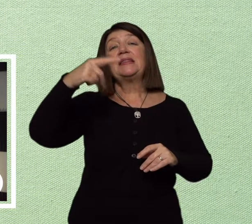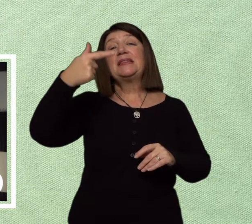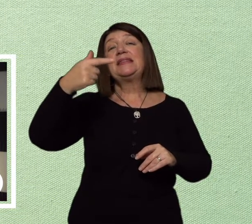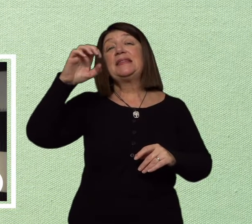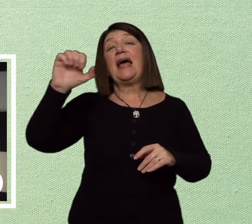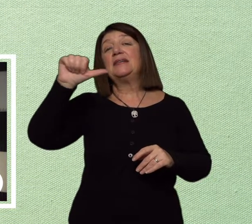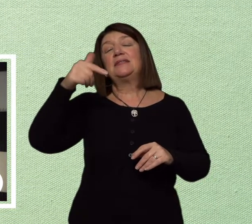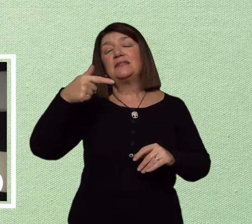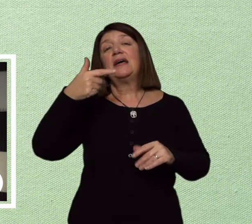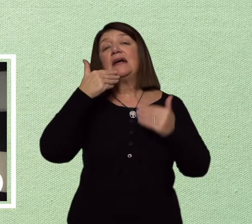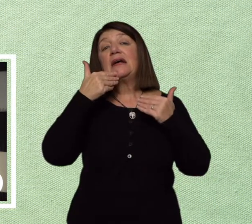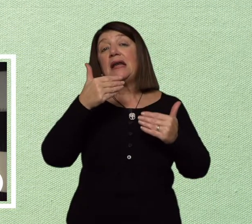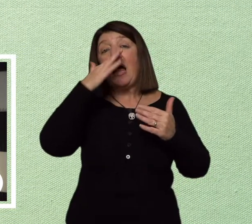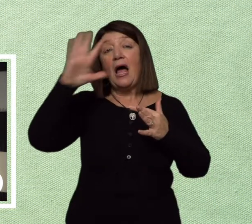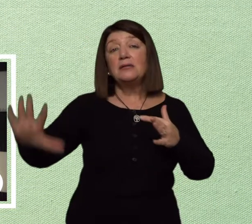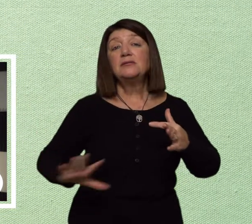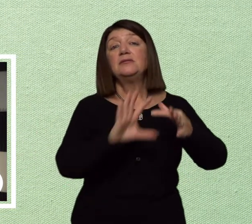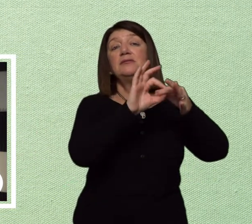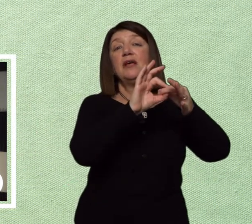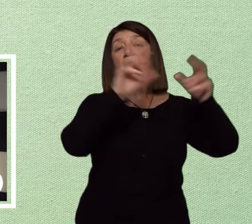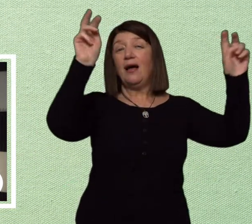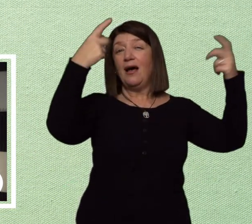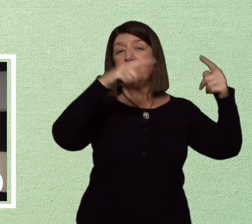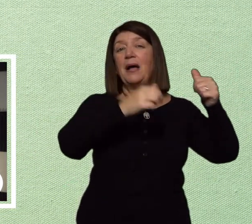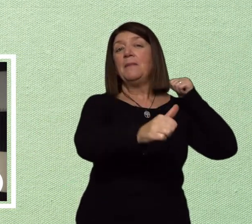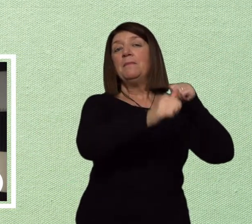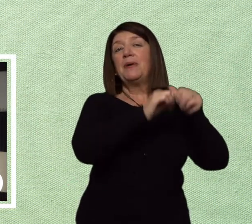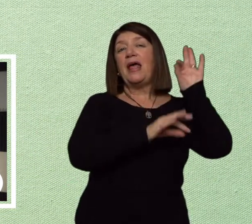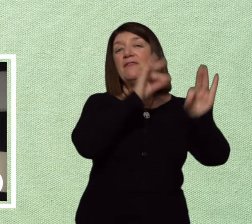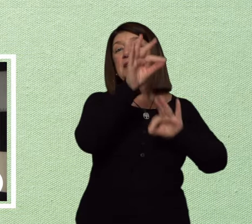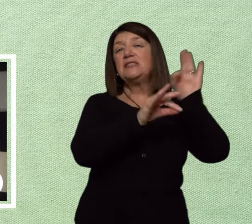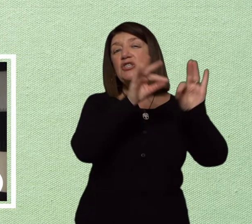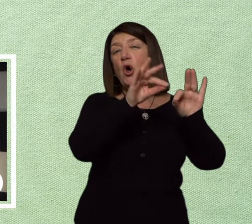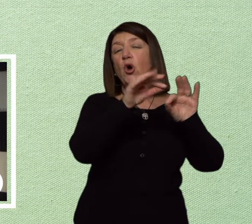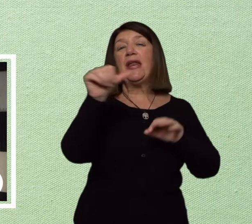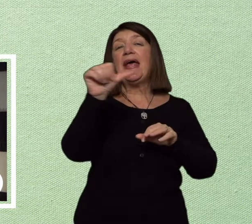prevenzione Serena. Da lì quindi partendo proprio sulla necessità del di aprire lo